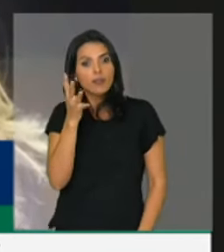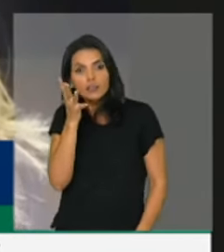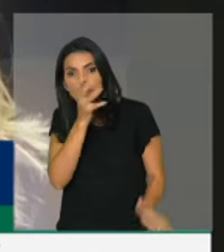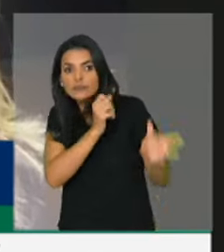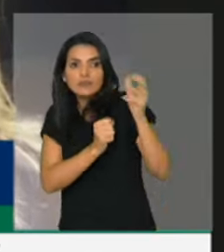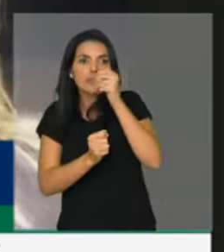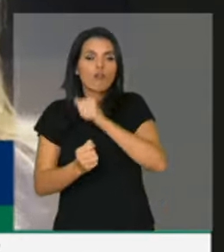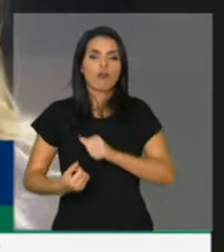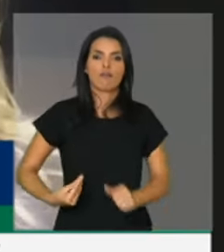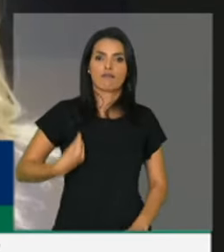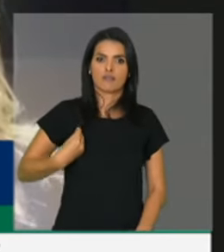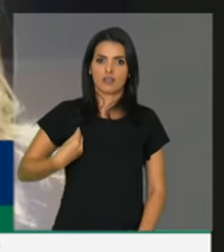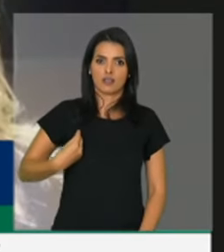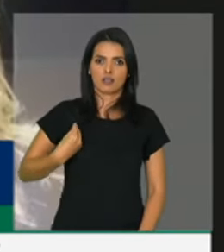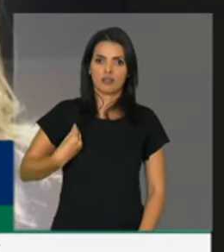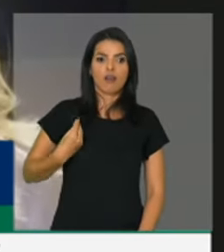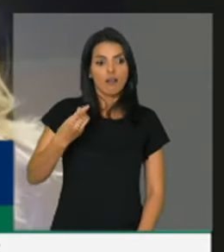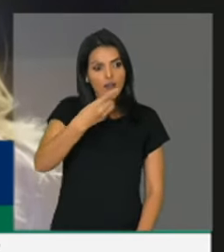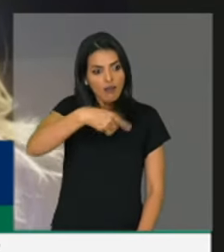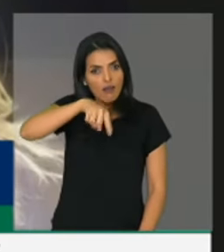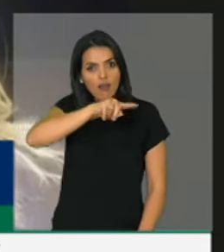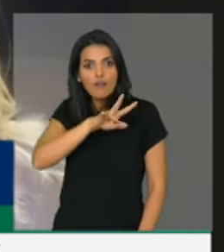VÃO OFERECER ESSES LEITOS E, LOGICAMENTE, QUE ISSO TEM UM CUSTO QUE A GENTE TEM QUE PAGAR POR ESSE, POR ESSES